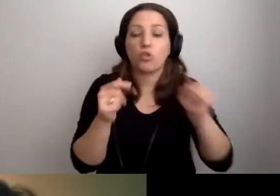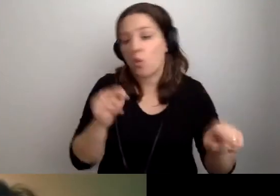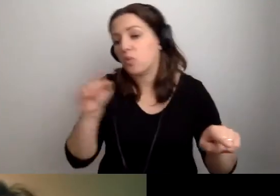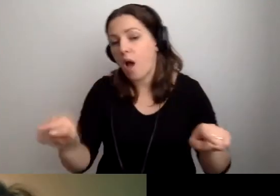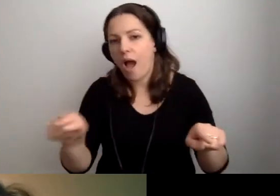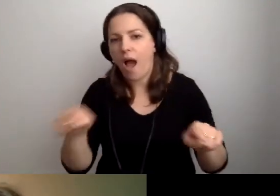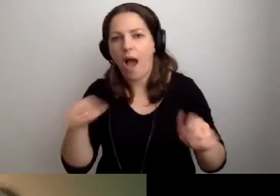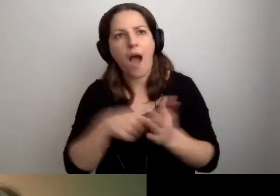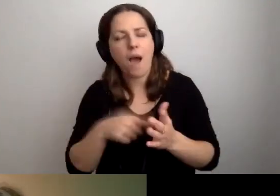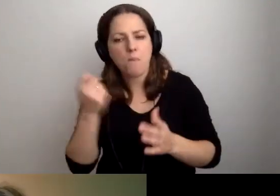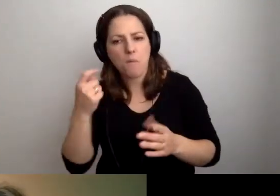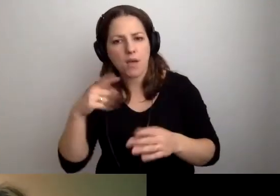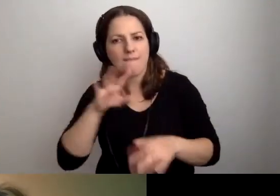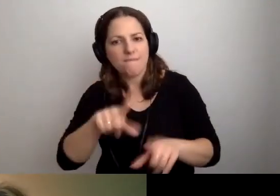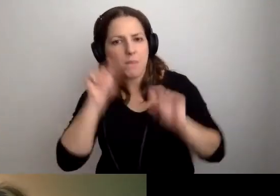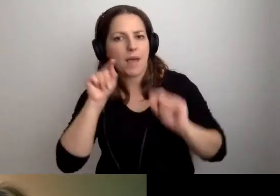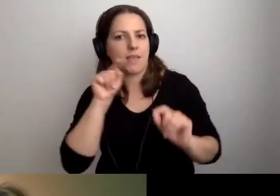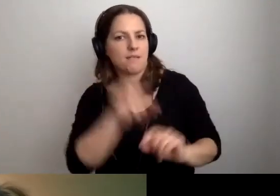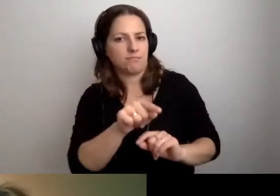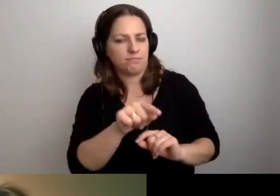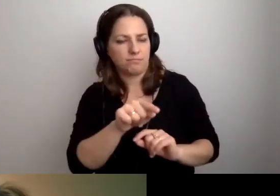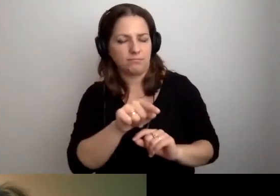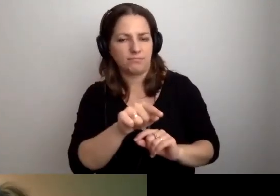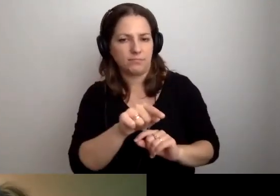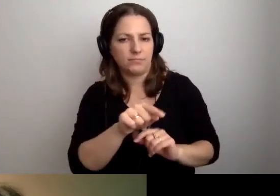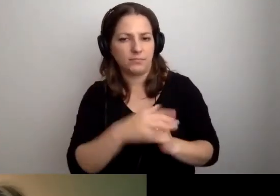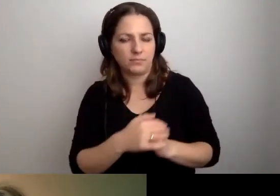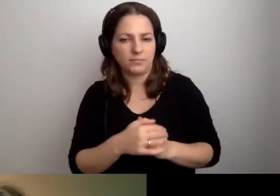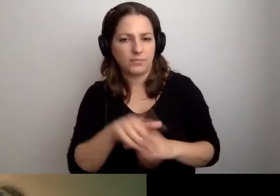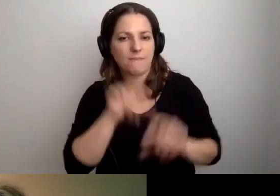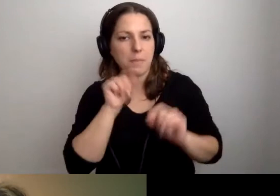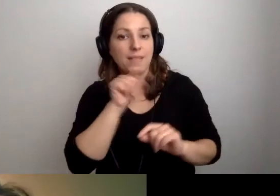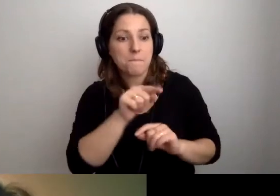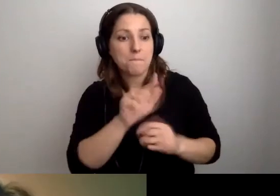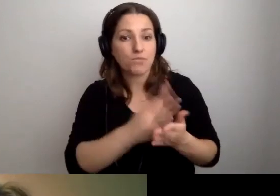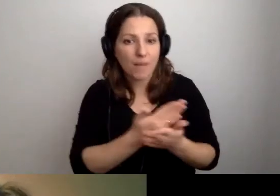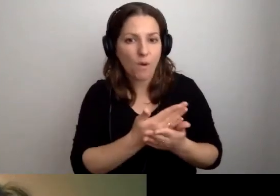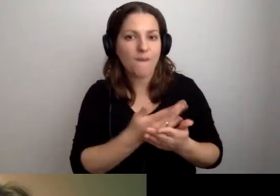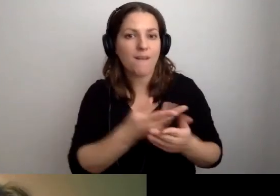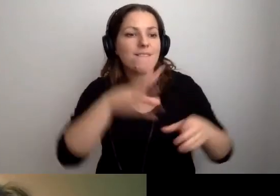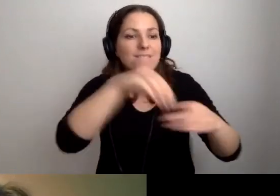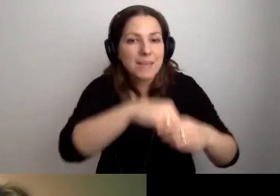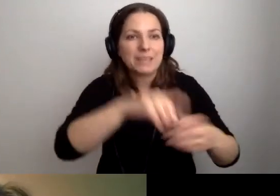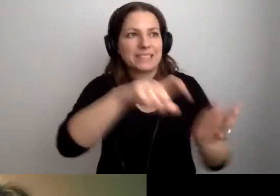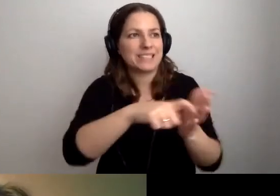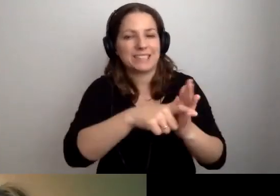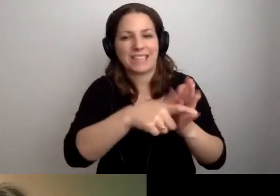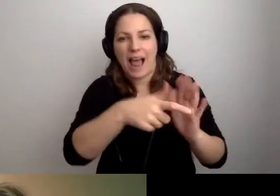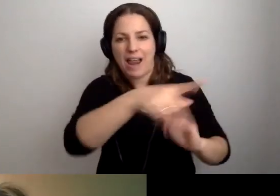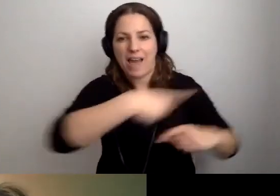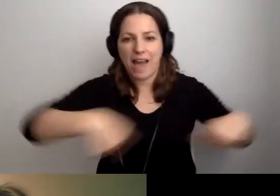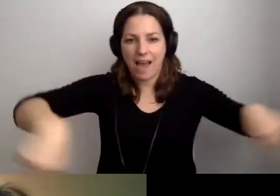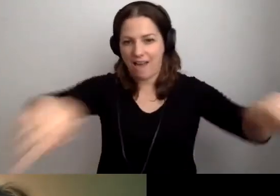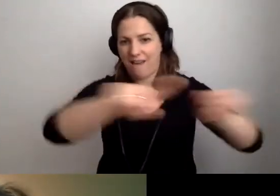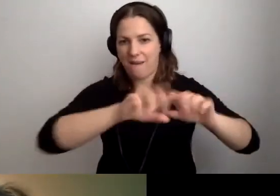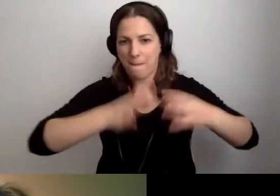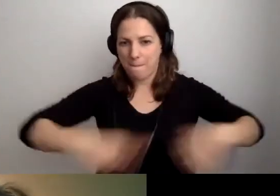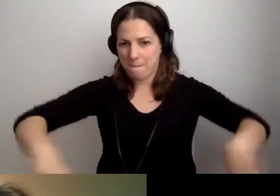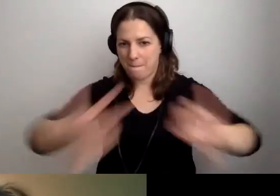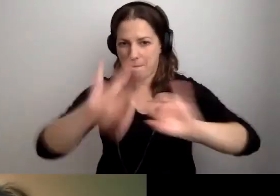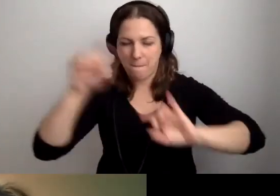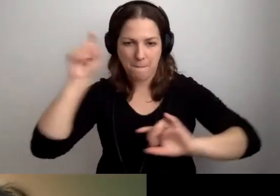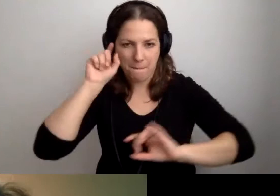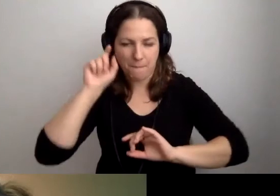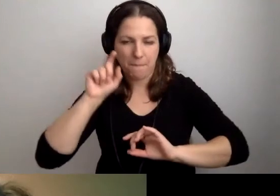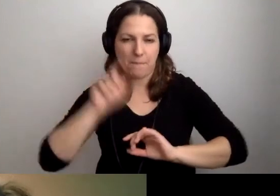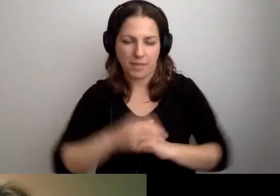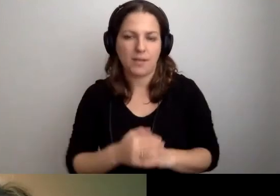Ale wybiorą przedmiot, który będzie w sali z pętlą indukcyjną.